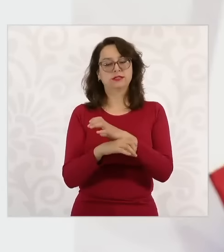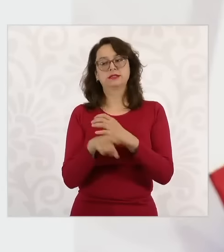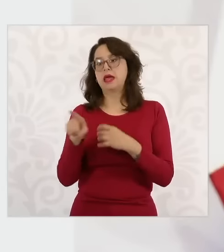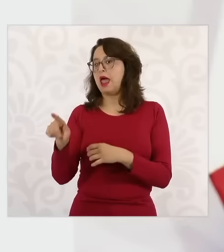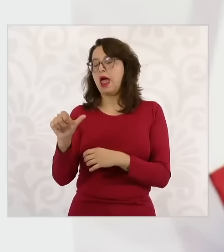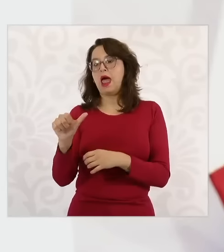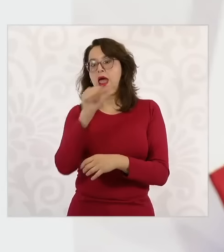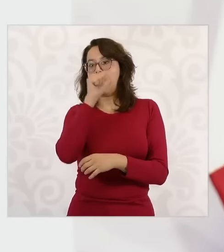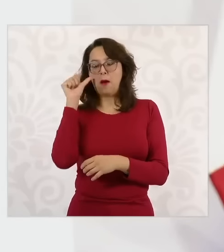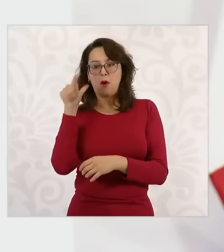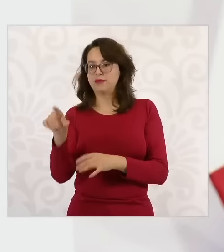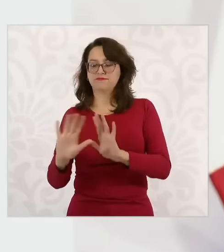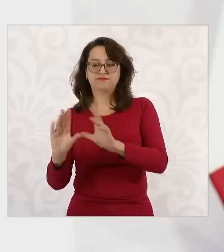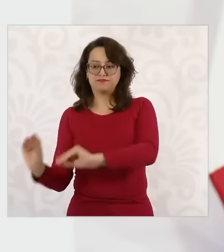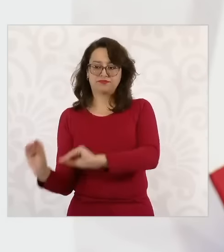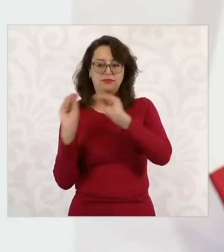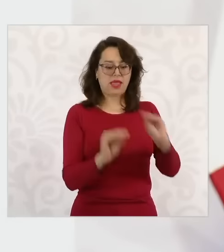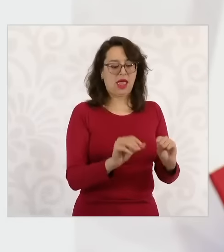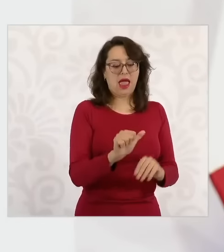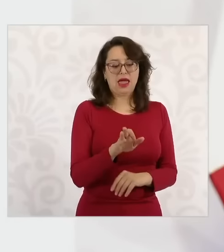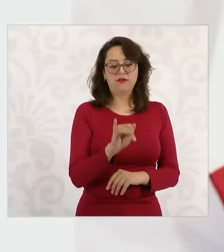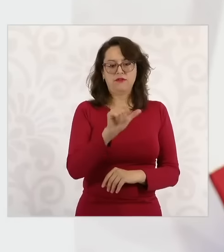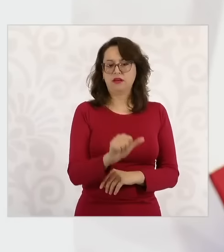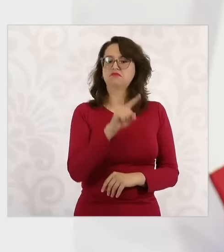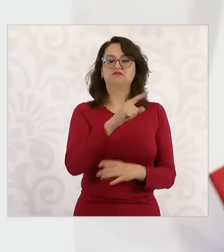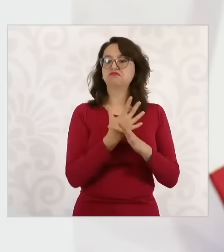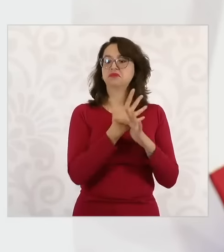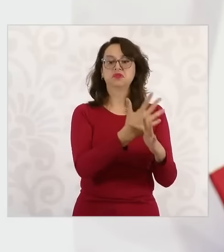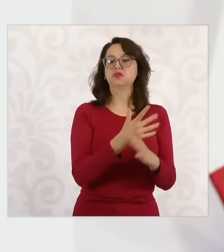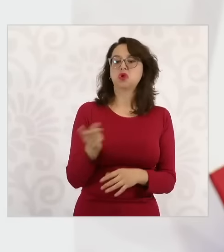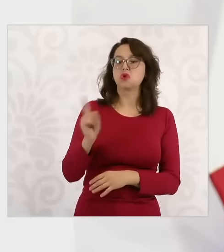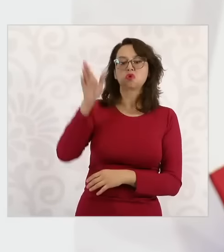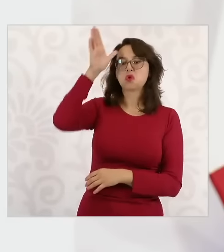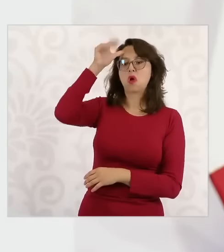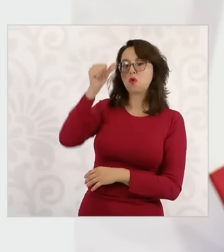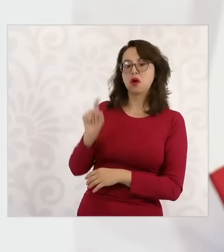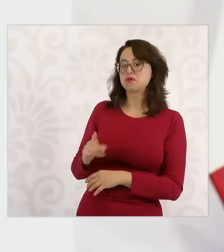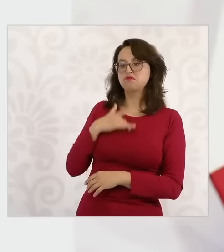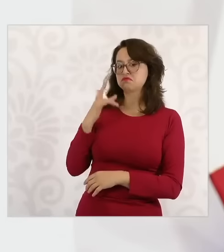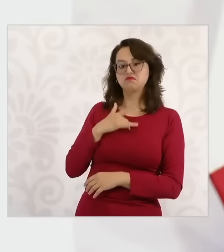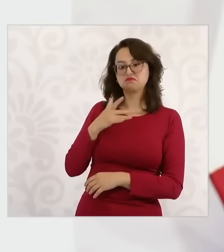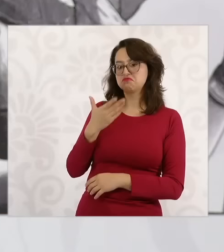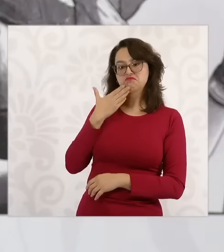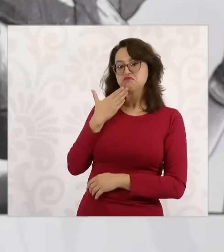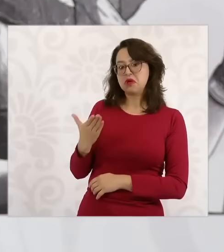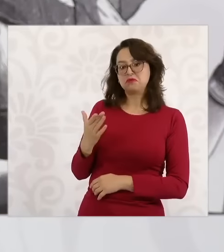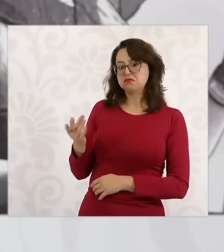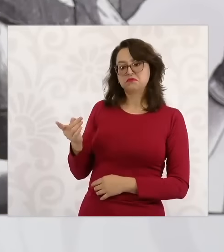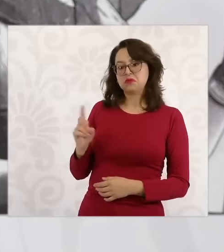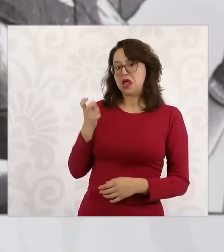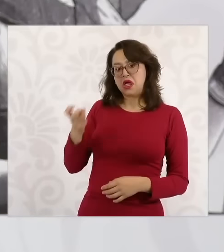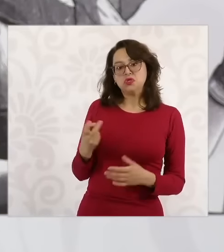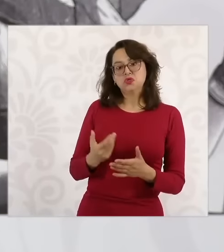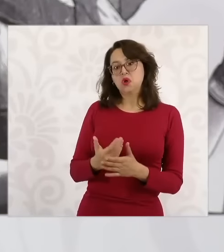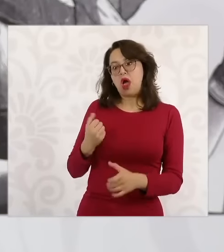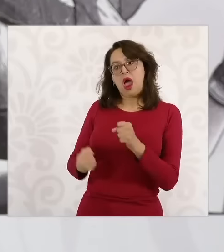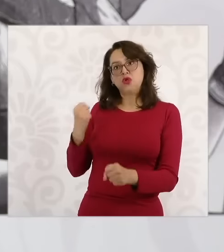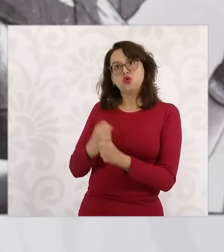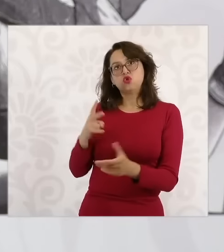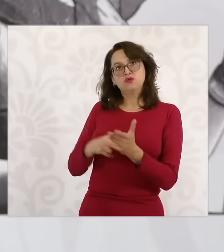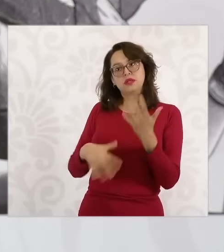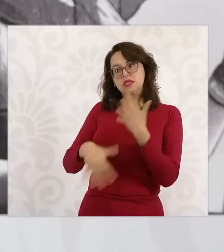Felipe Ángeles. Ellos dicen que ese decreto eh no está acorde con un acuerdo firmado en el 2015 y